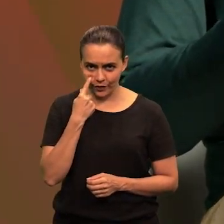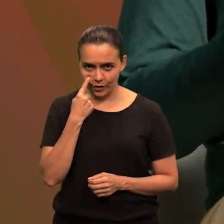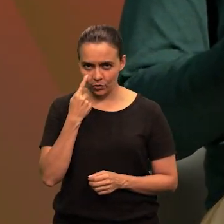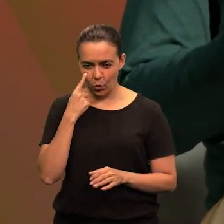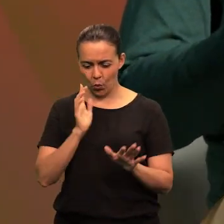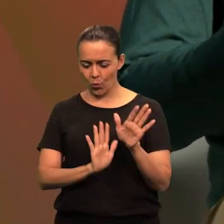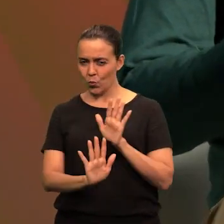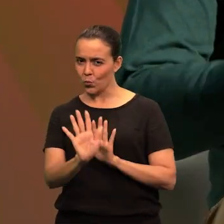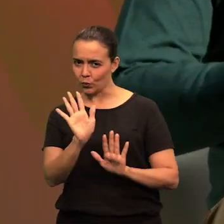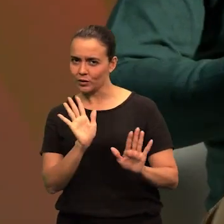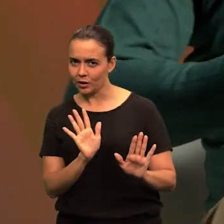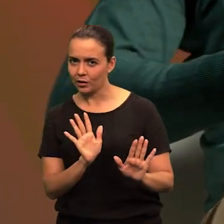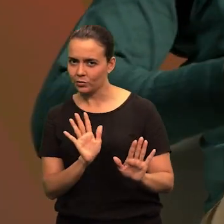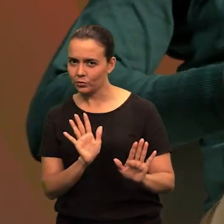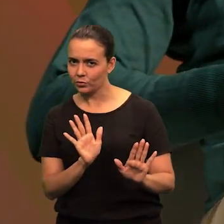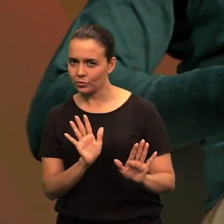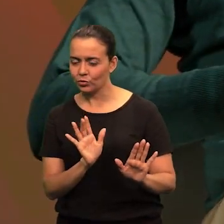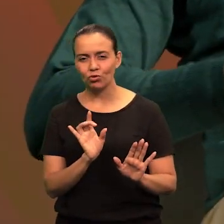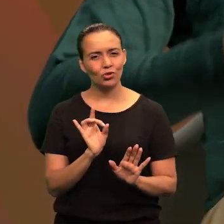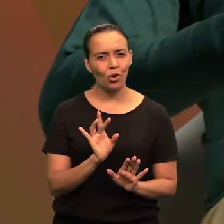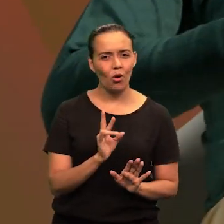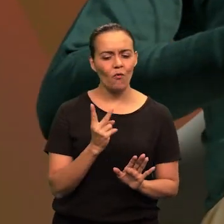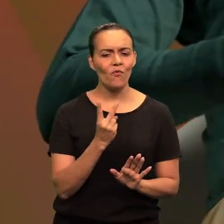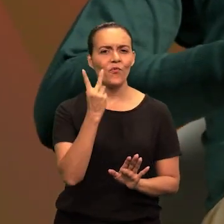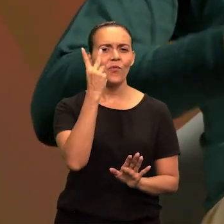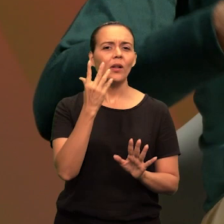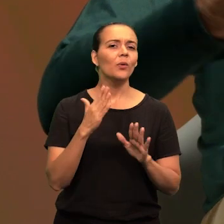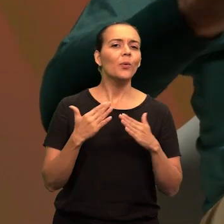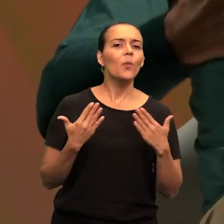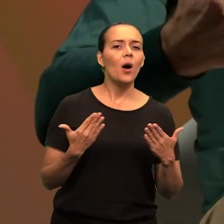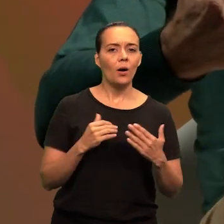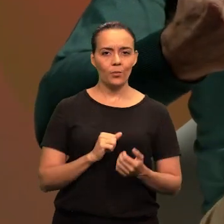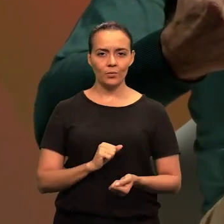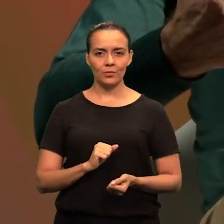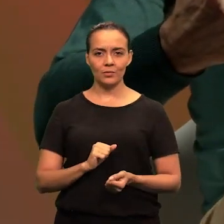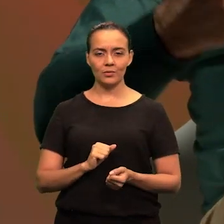prudência não é mais um valor ou que a noção de glória,